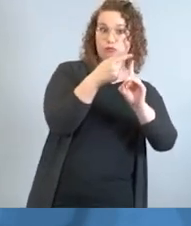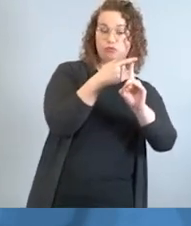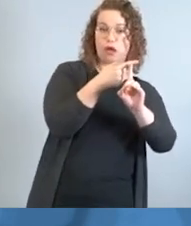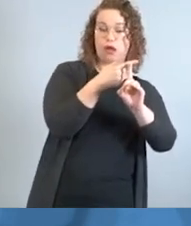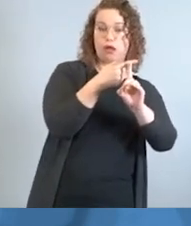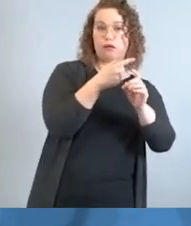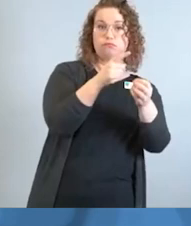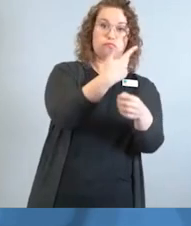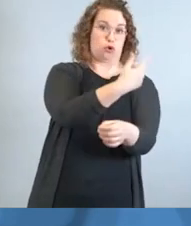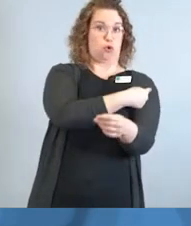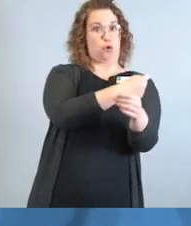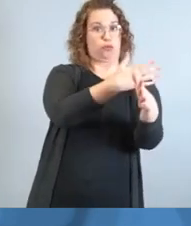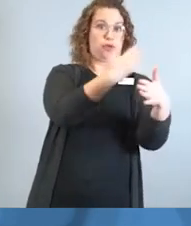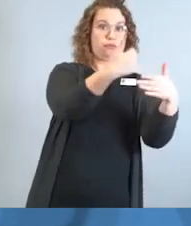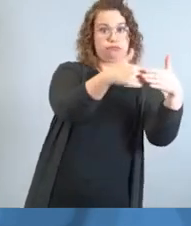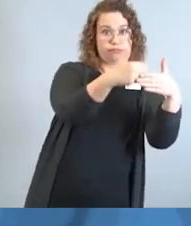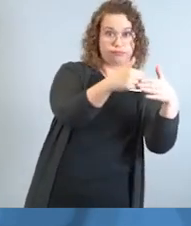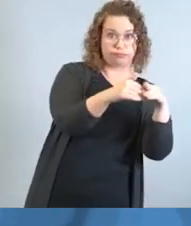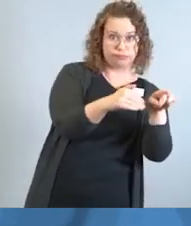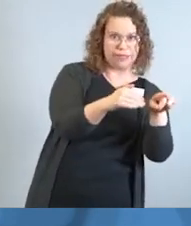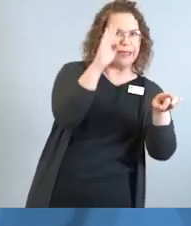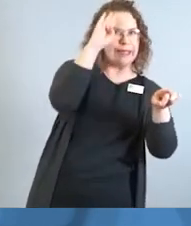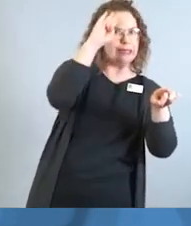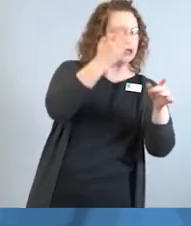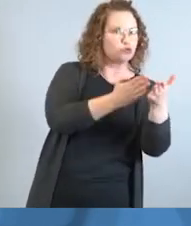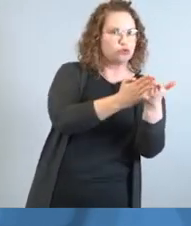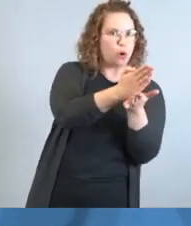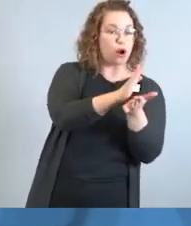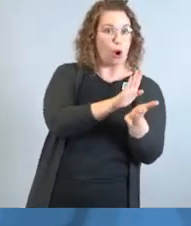kuinka immunogeenisia ja hyviä rokotteet ovat.